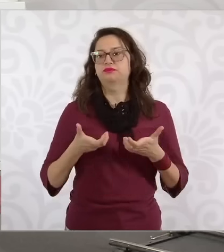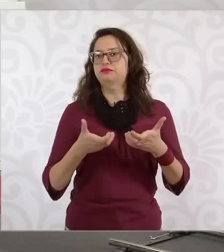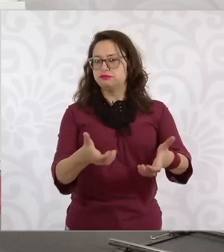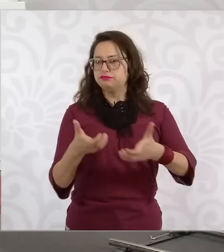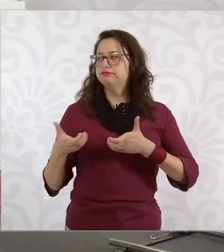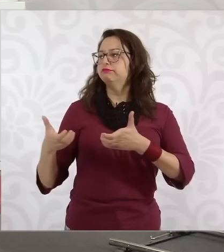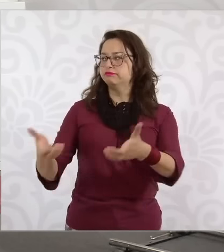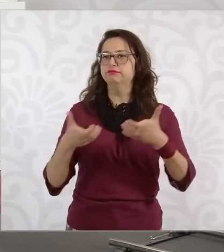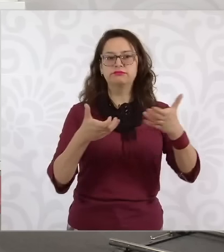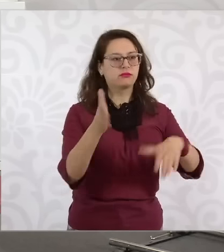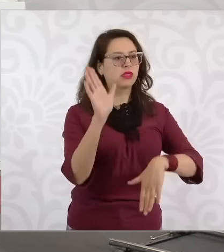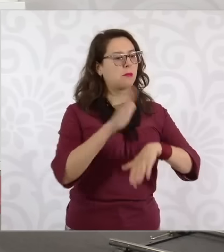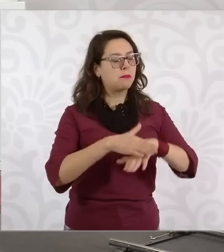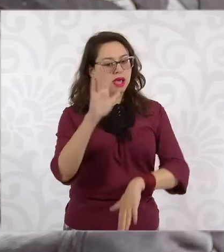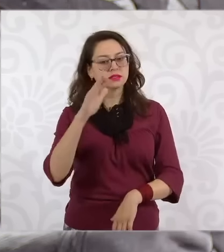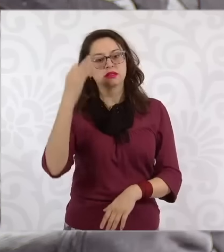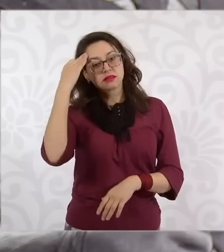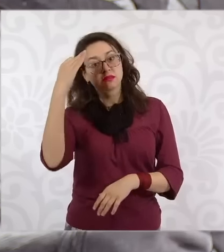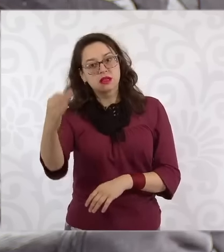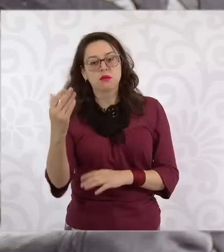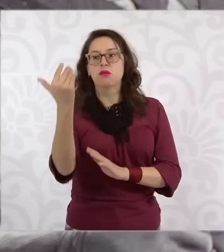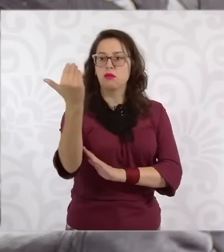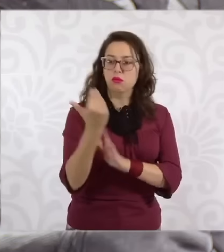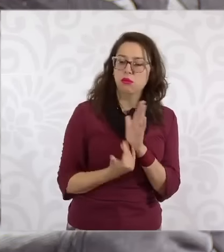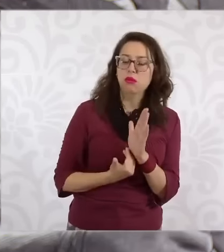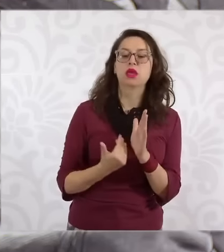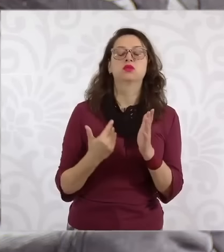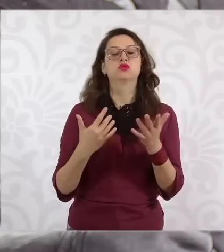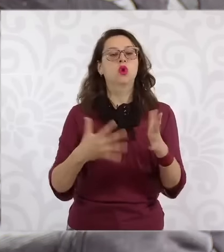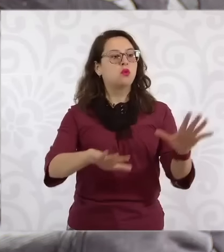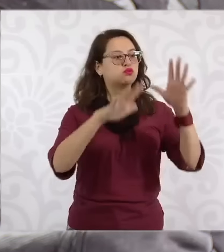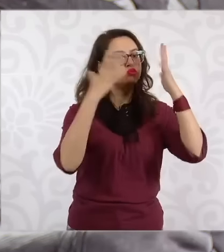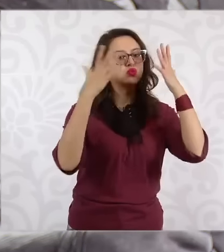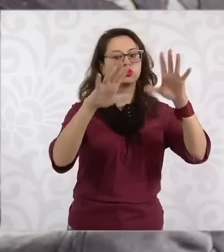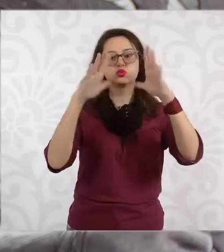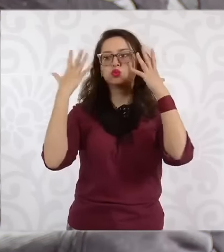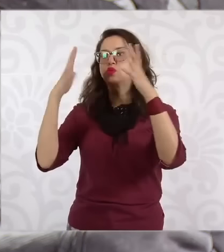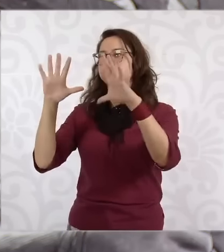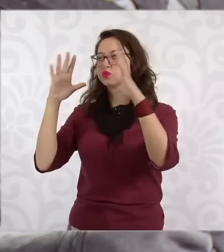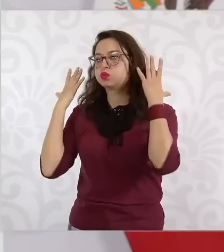reducir los tiempos de traslados, agilizar eh todos los trayectos que van dirigidos hacia el